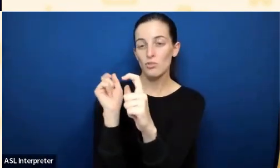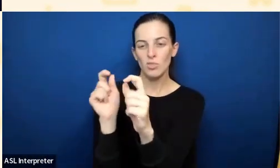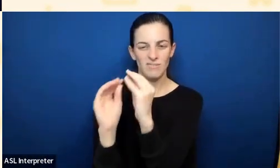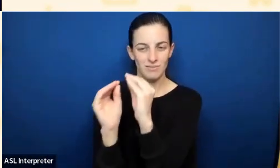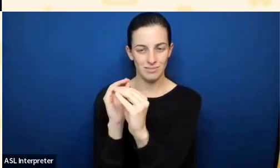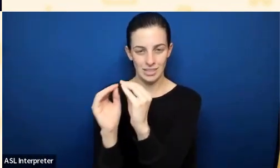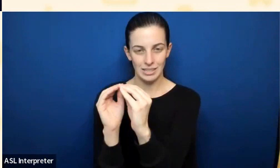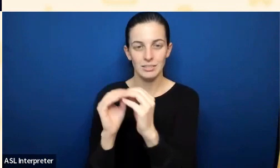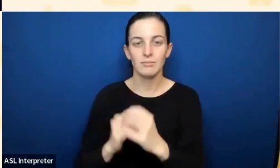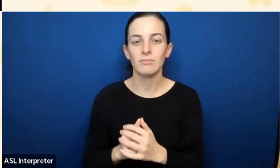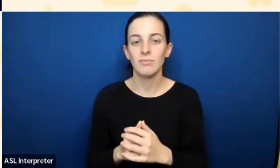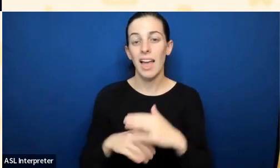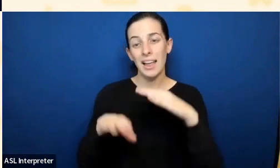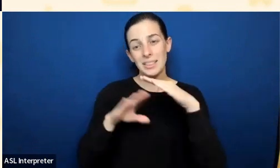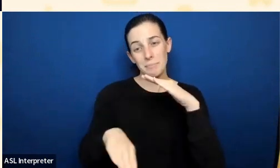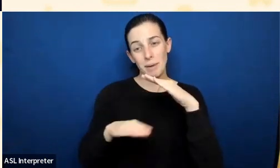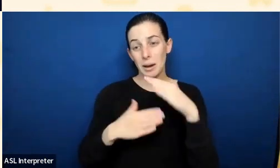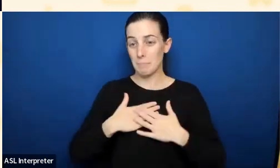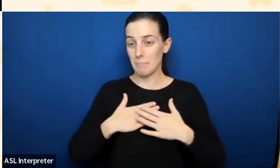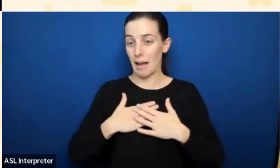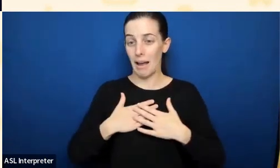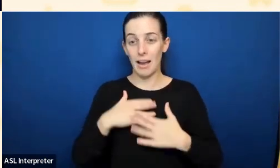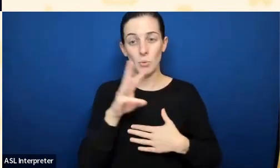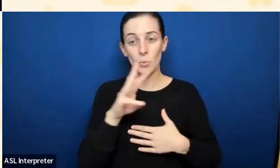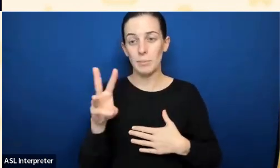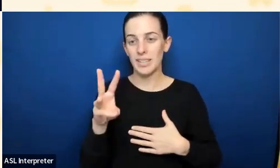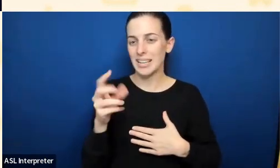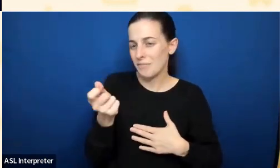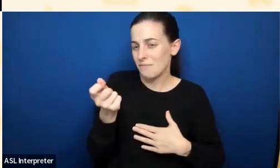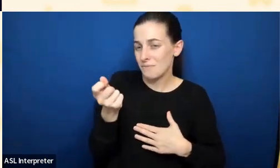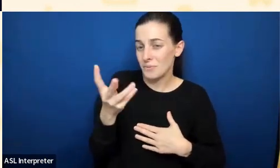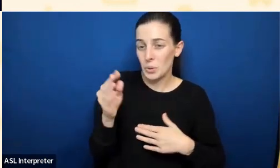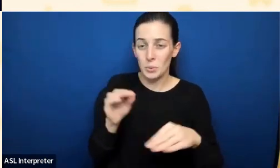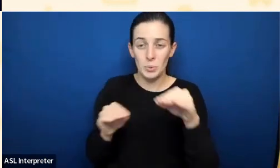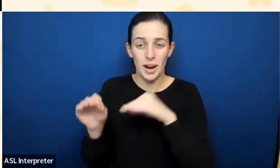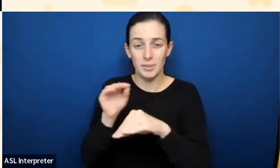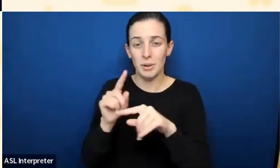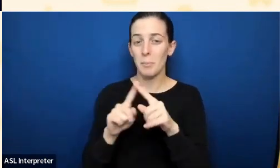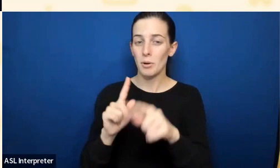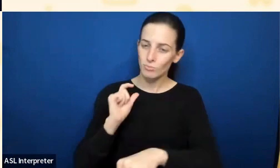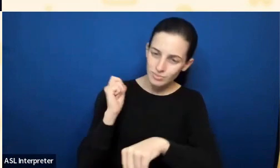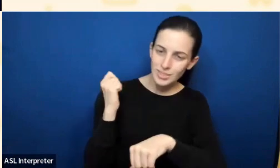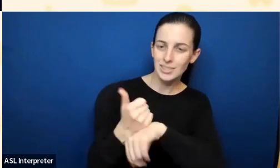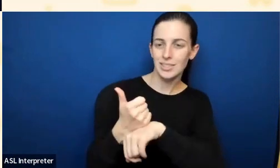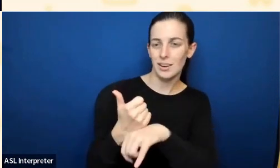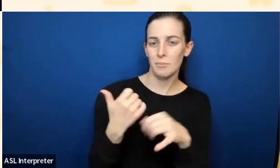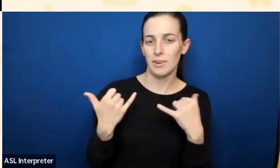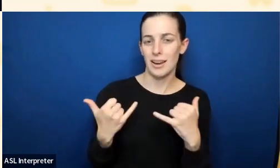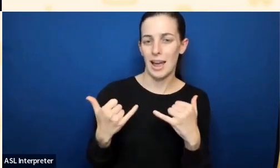Entonces mi sitio no tiene mucha animación más allá de estos archivos Lottie, pero al configurar esto en la parte inferior, tengo lo único